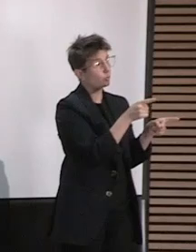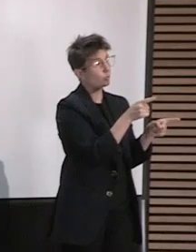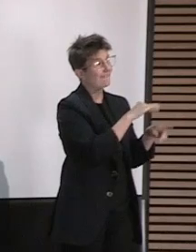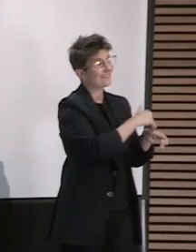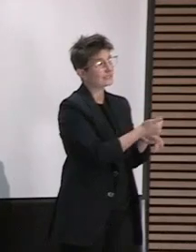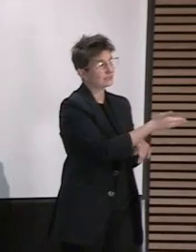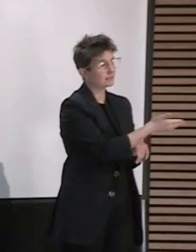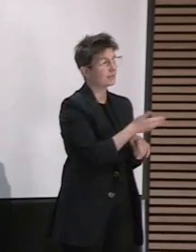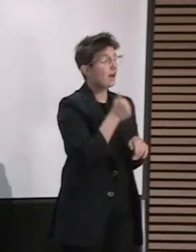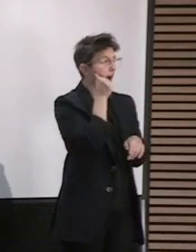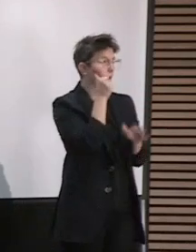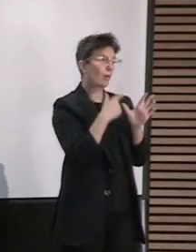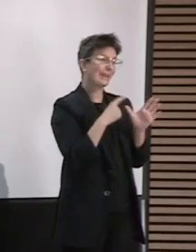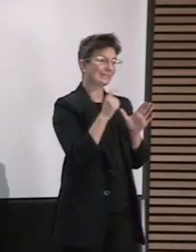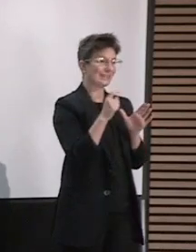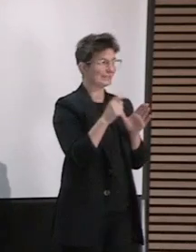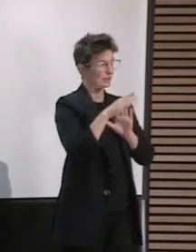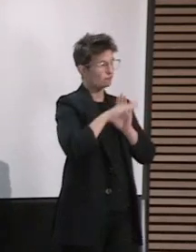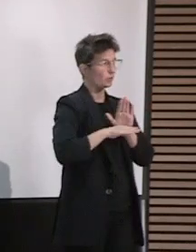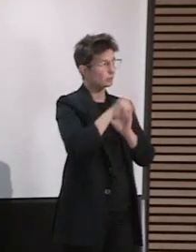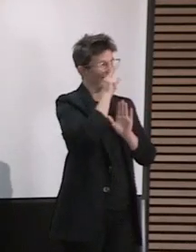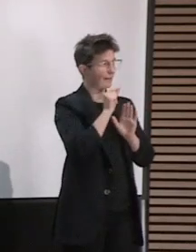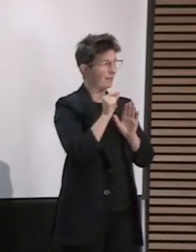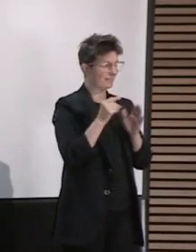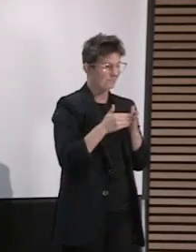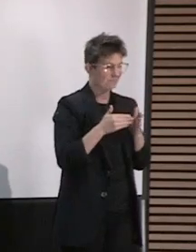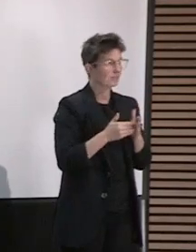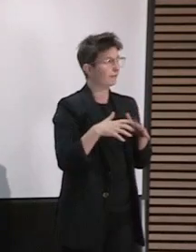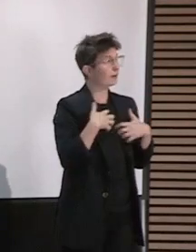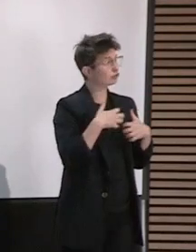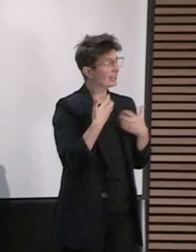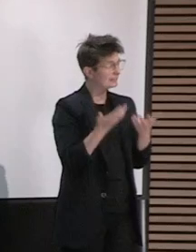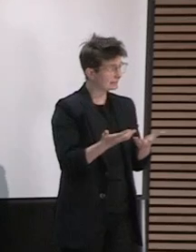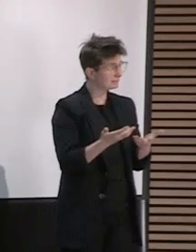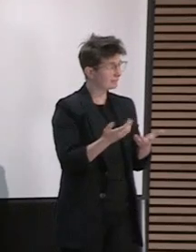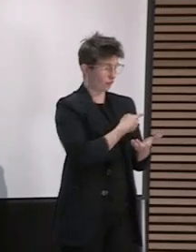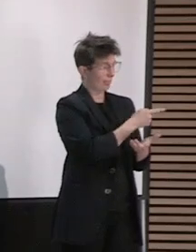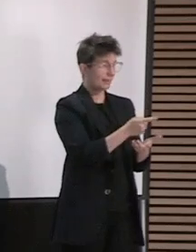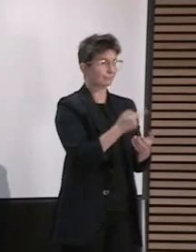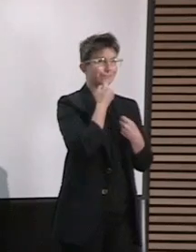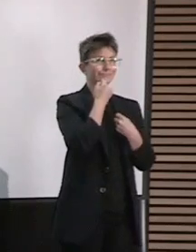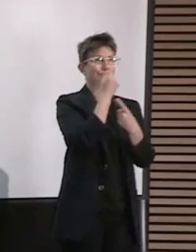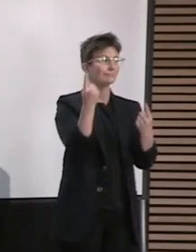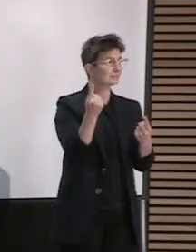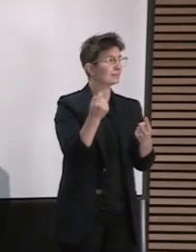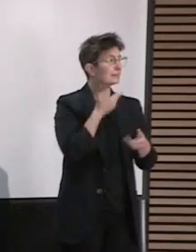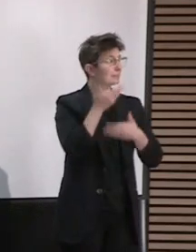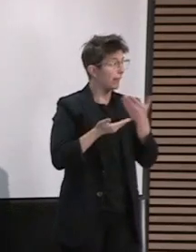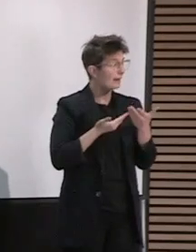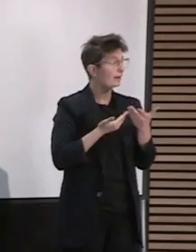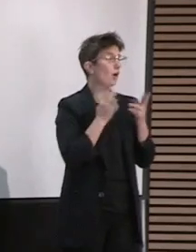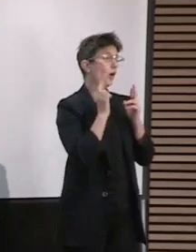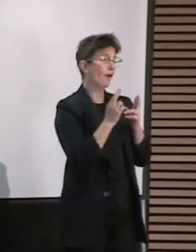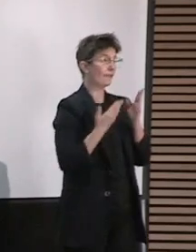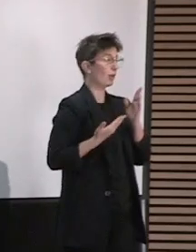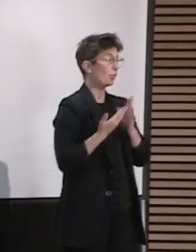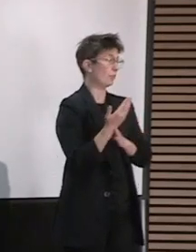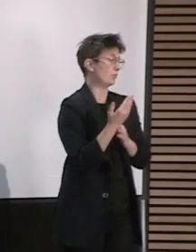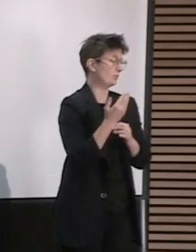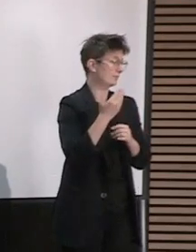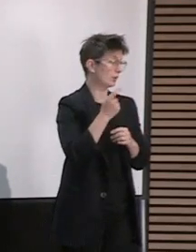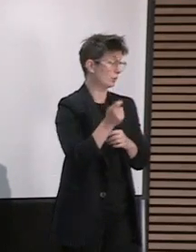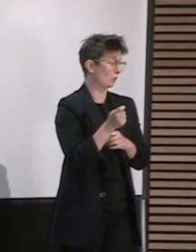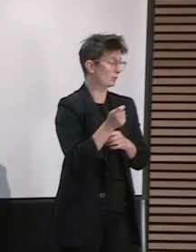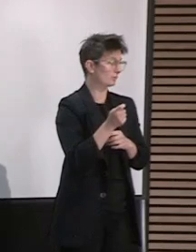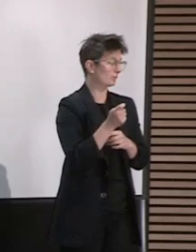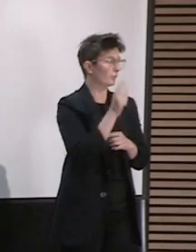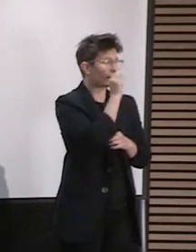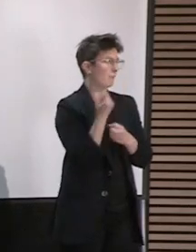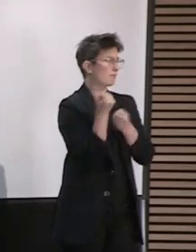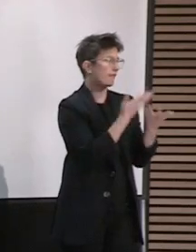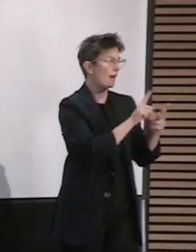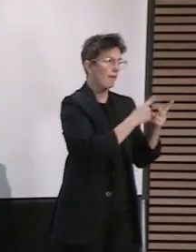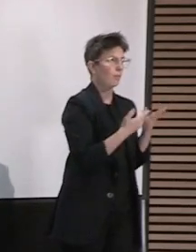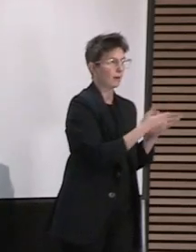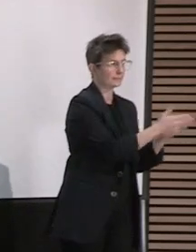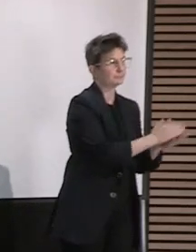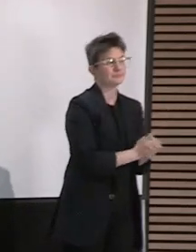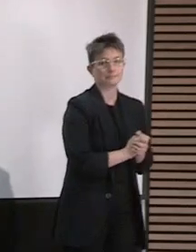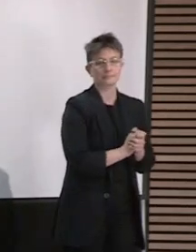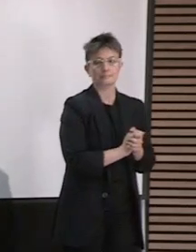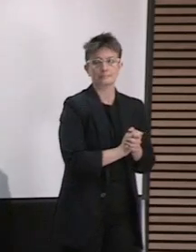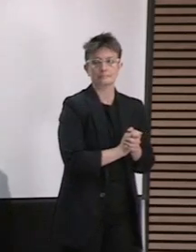tautoko kaitono. He maha nga